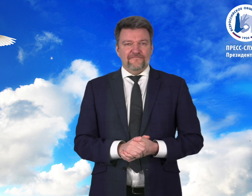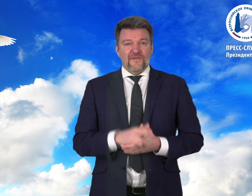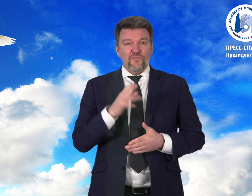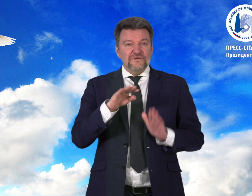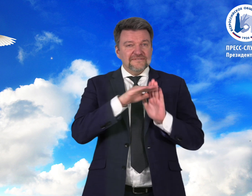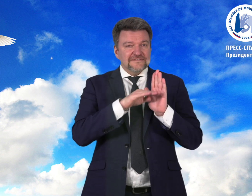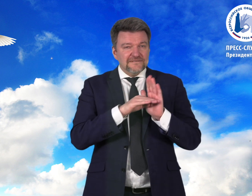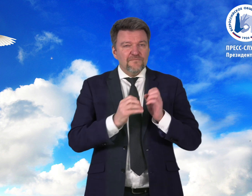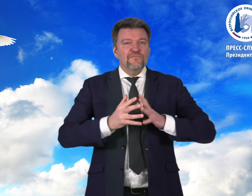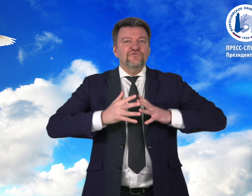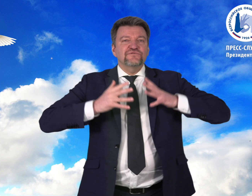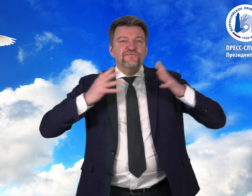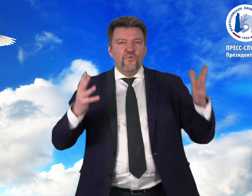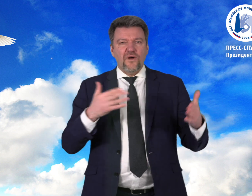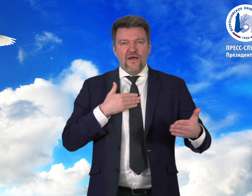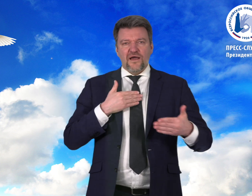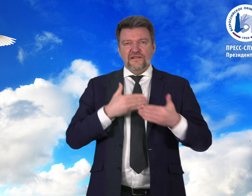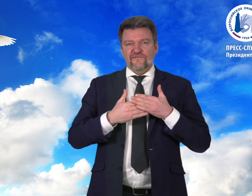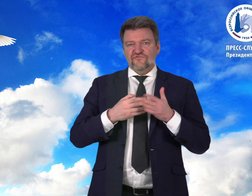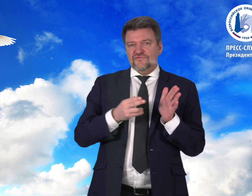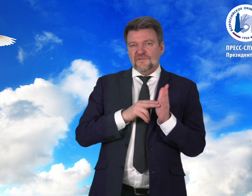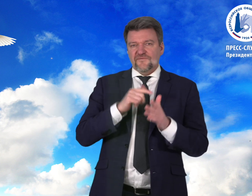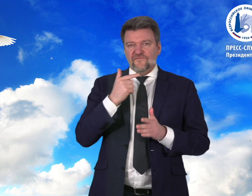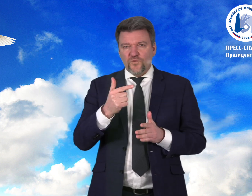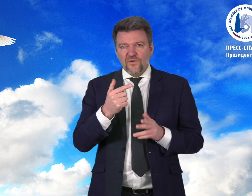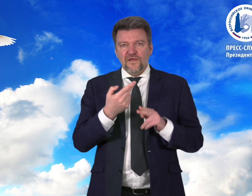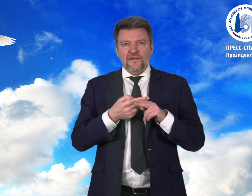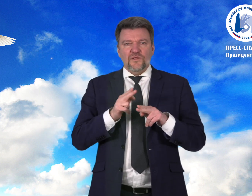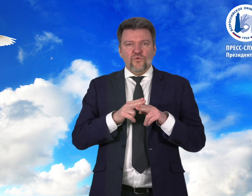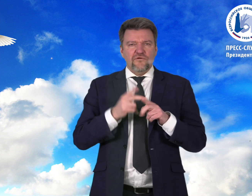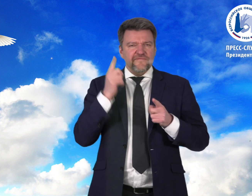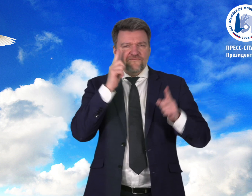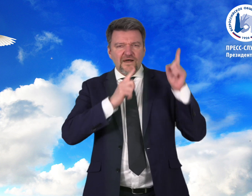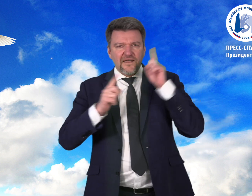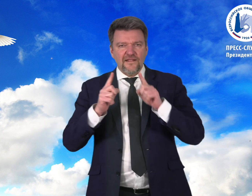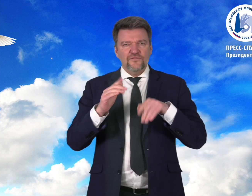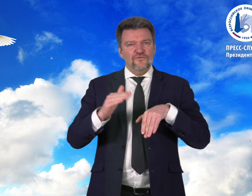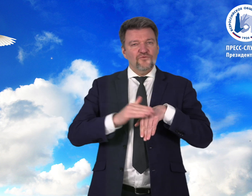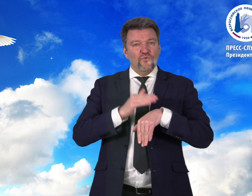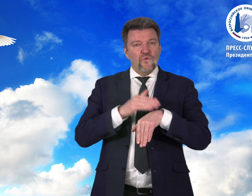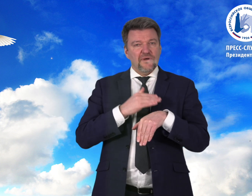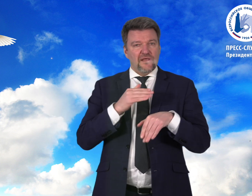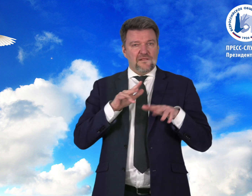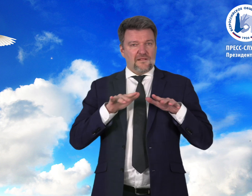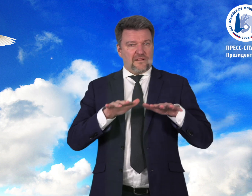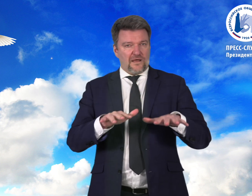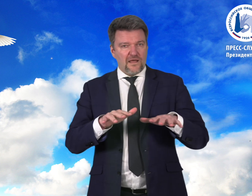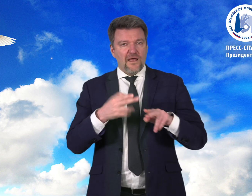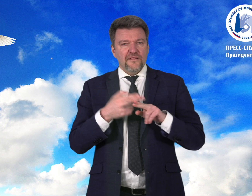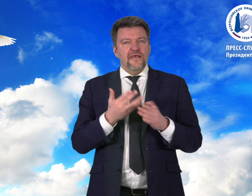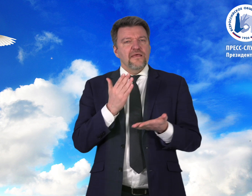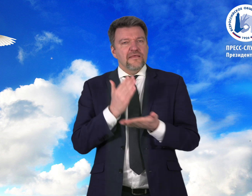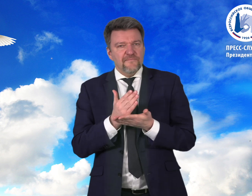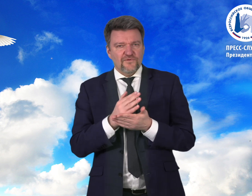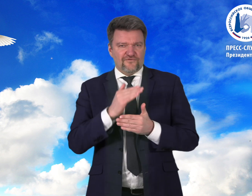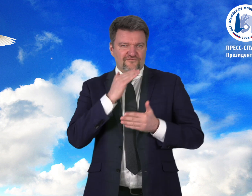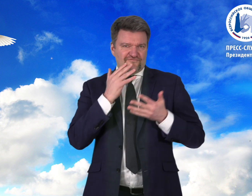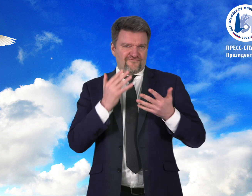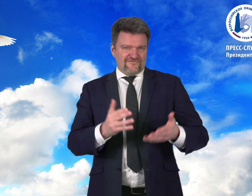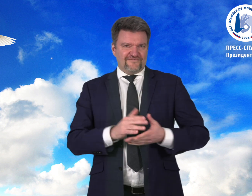По статистике большинство активных членов ВОГ, которые творят добрые дела, - это именно женщины.